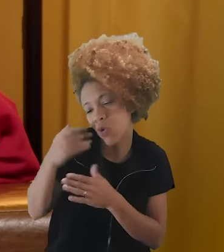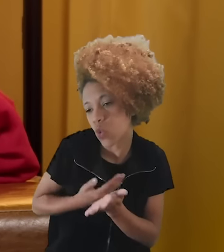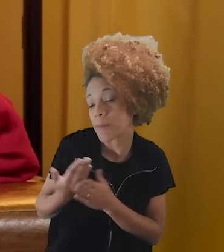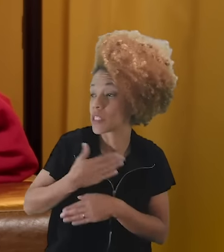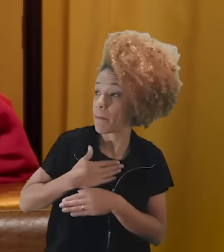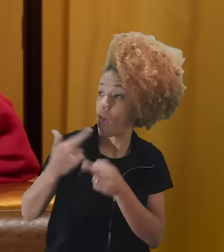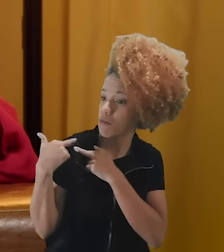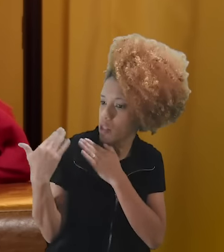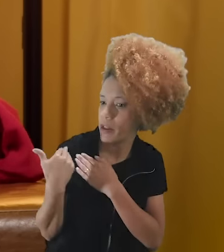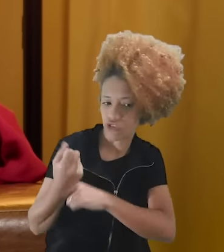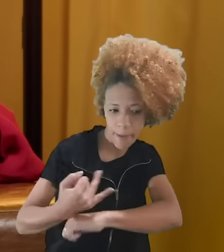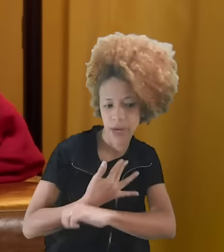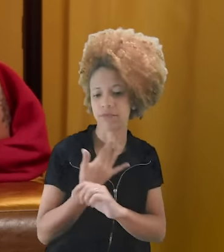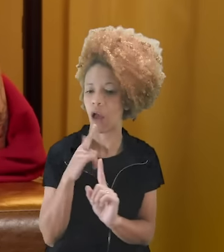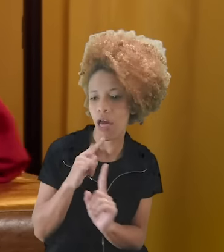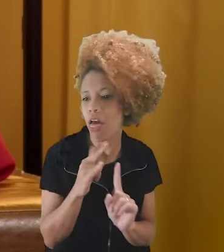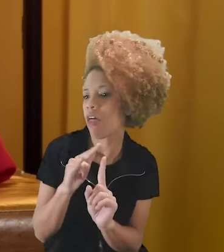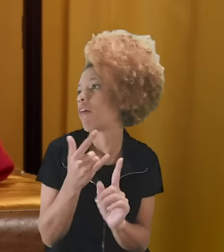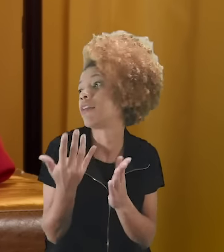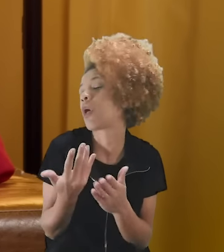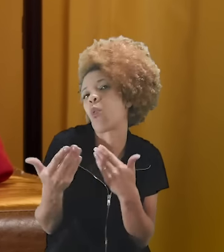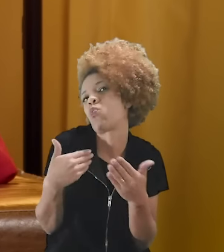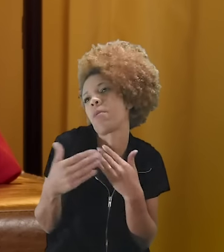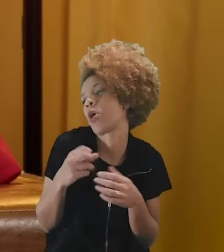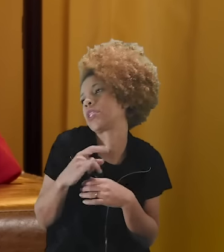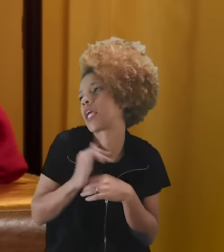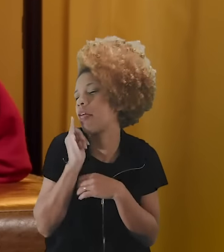nossa obrigação é trazer essa emoção prender o telespectador então não importa se a gente tá